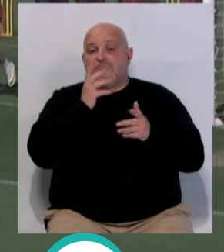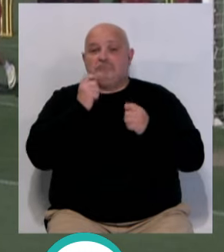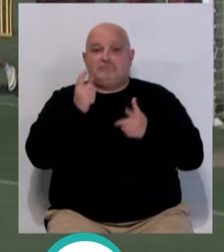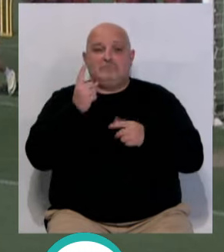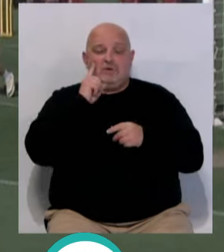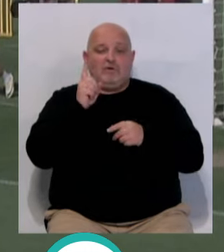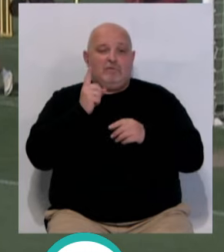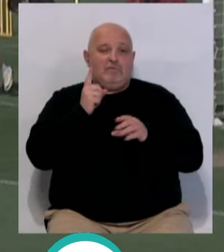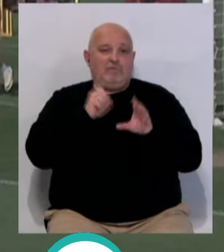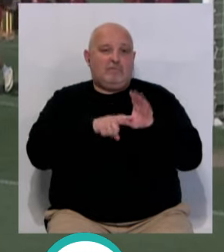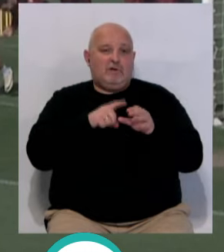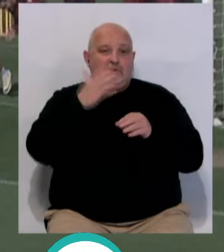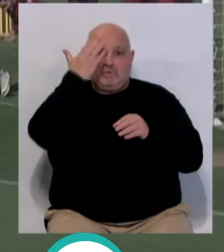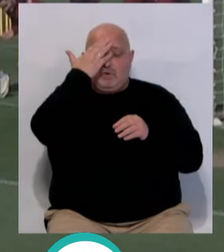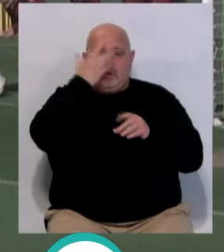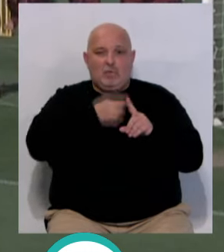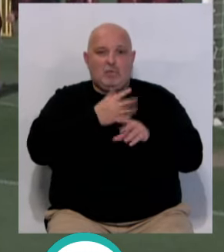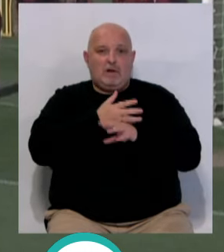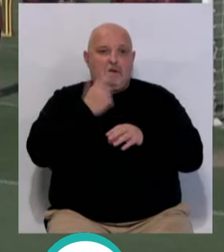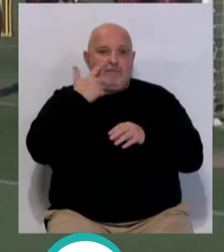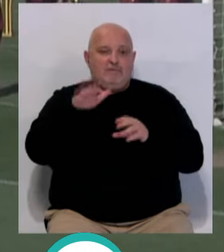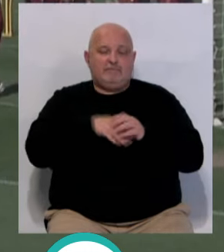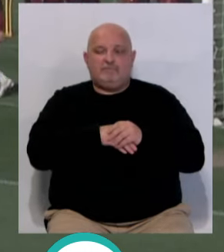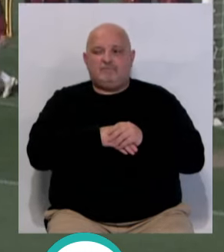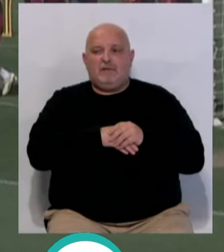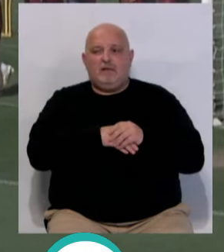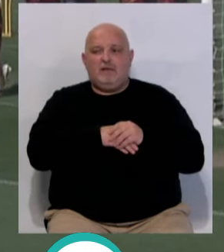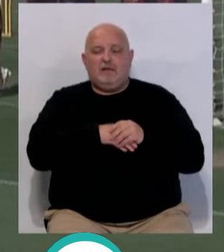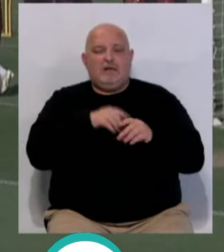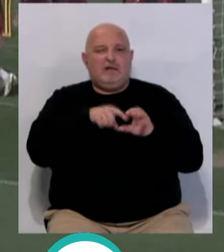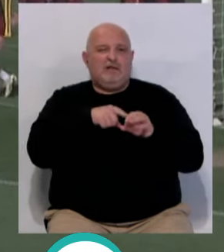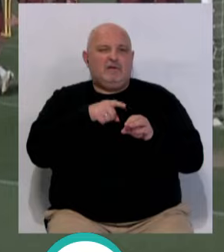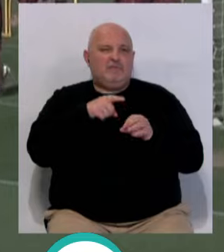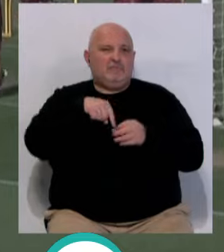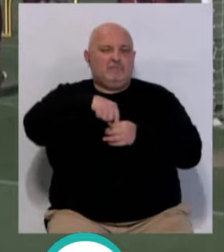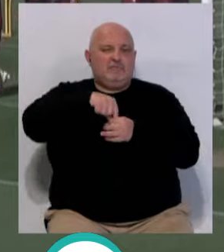opciones de de ser titular hombre estamos hablando de una posición complicada Ya de por sí de jugar